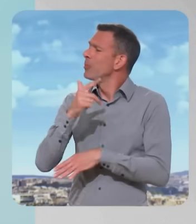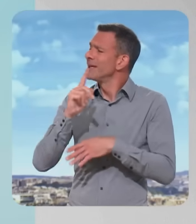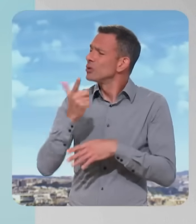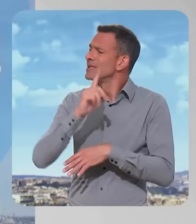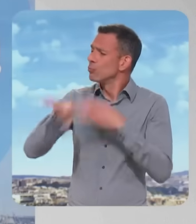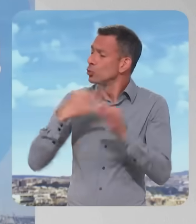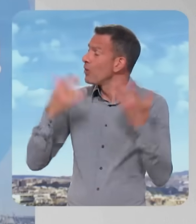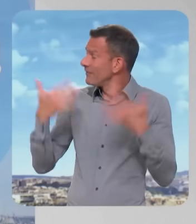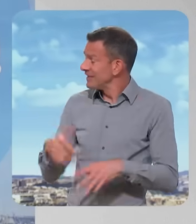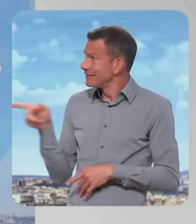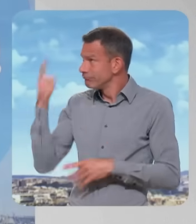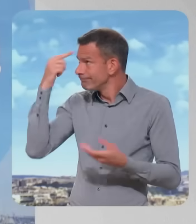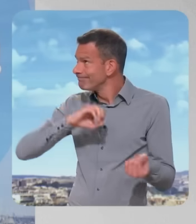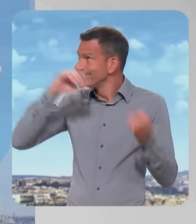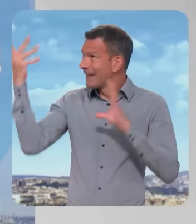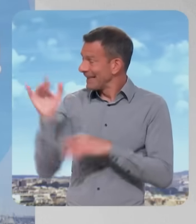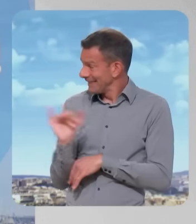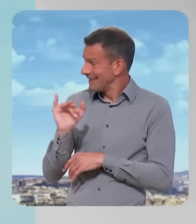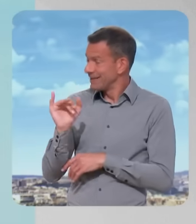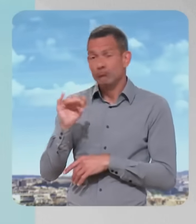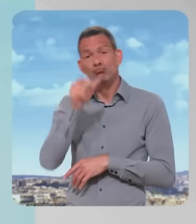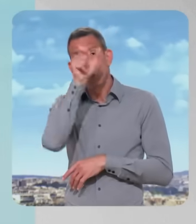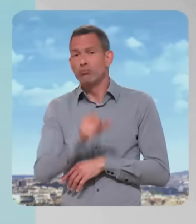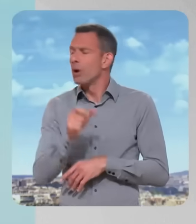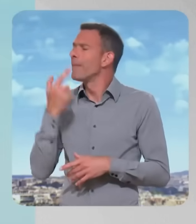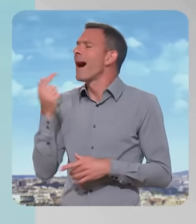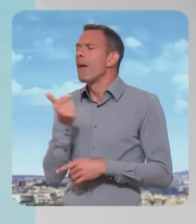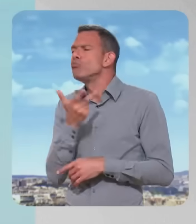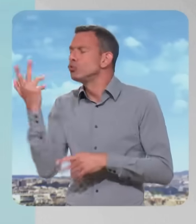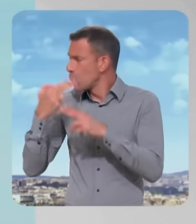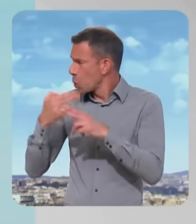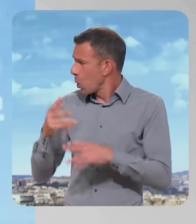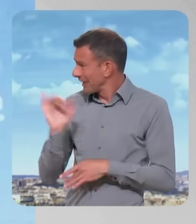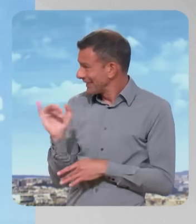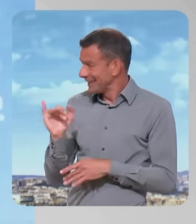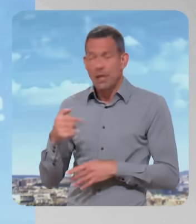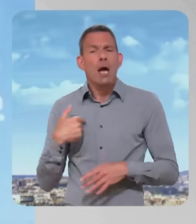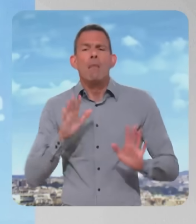On ne va pas commencer, une fois l'élection passée, à faire des combinaisons dans lesquelles on va abandonner nos programmes.